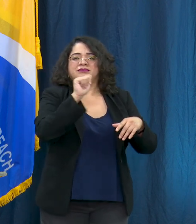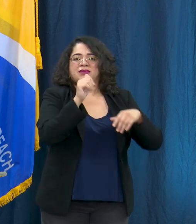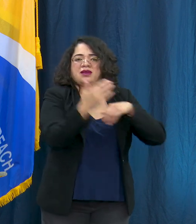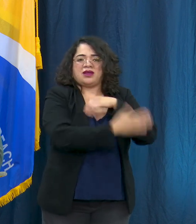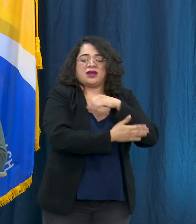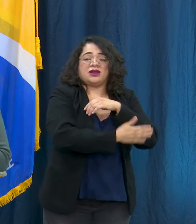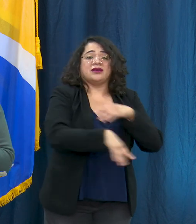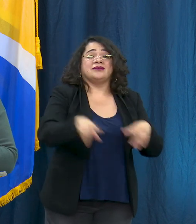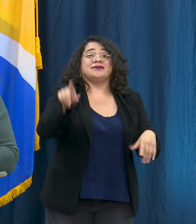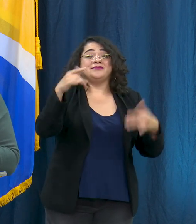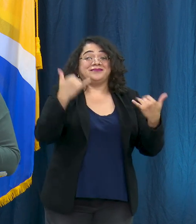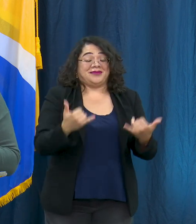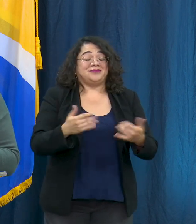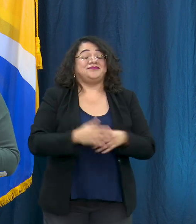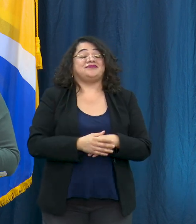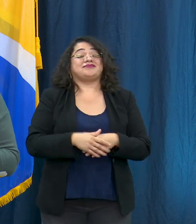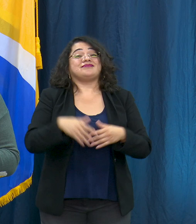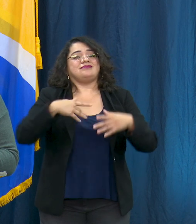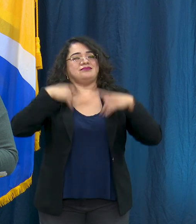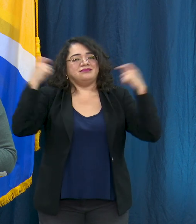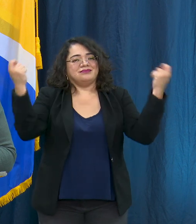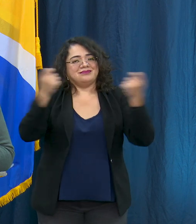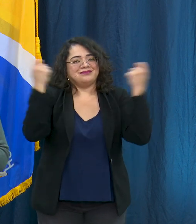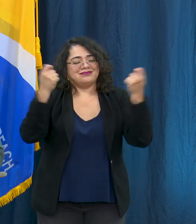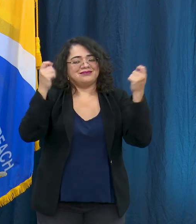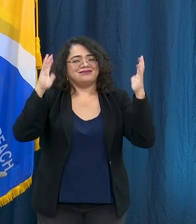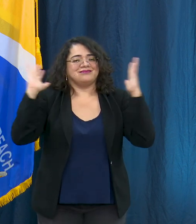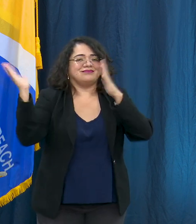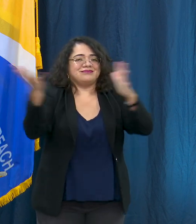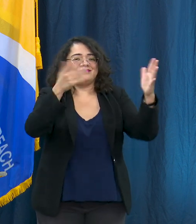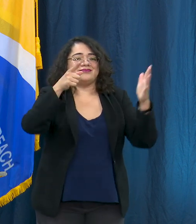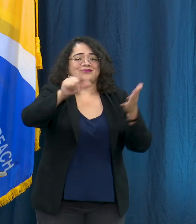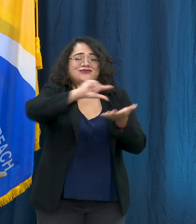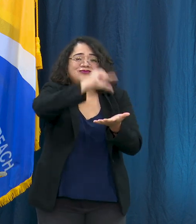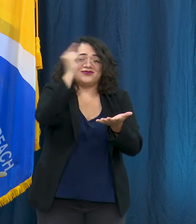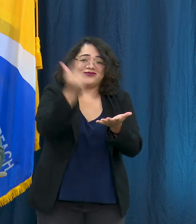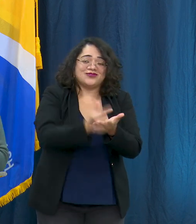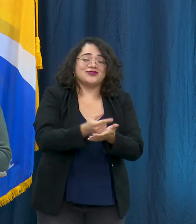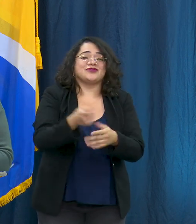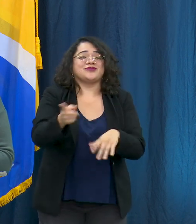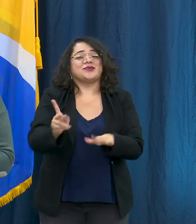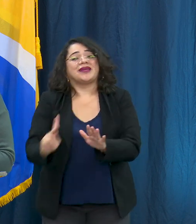ciock ACA de las Primera's Grados a de las preparatory a las high schoo OD el